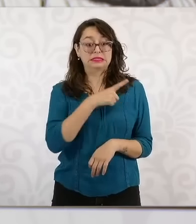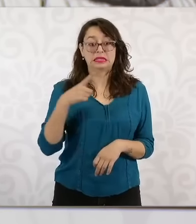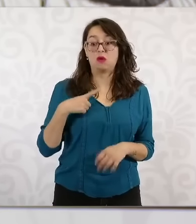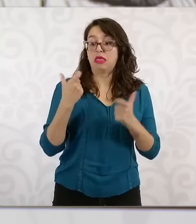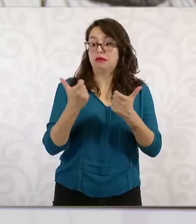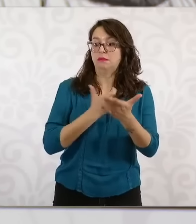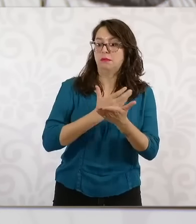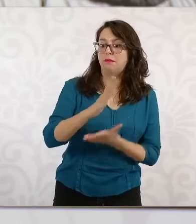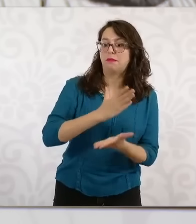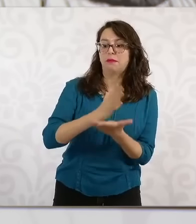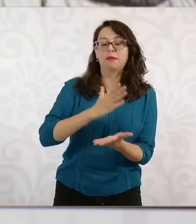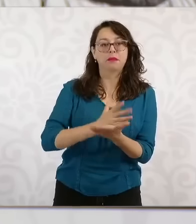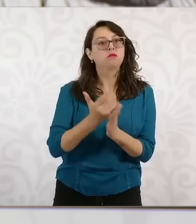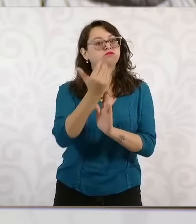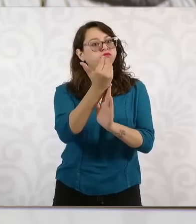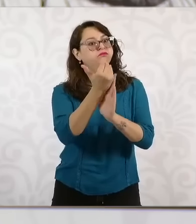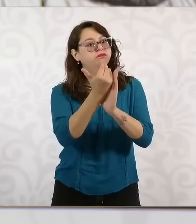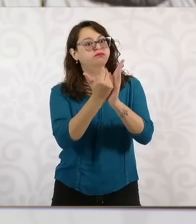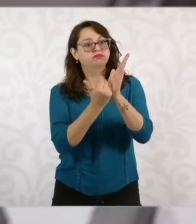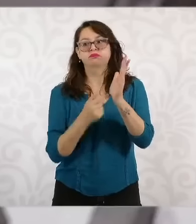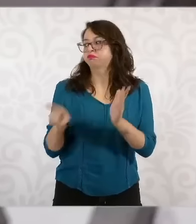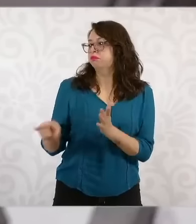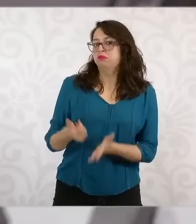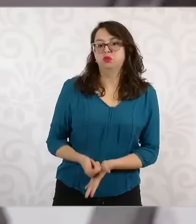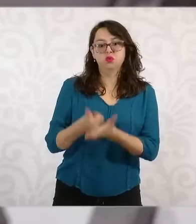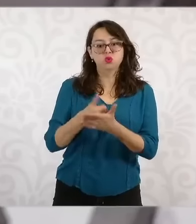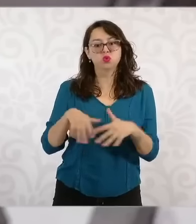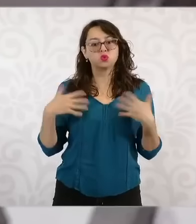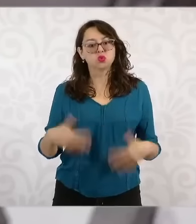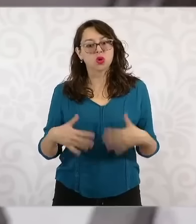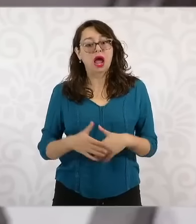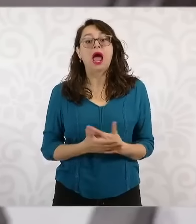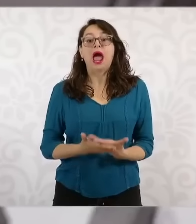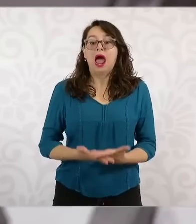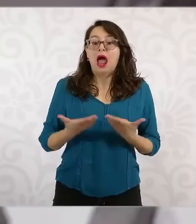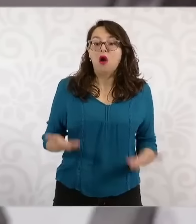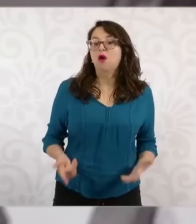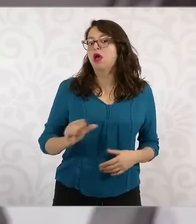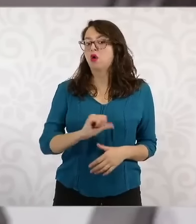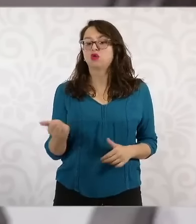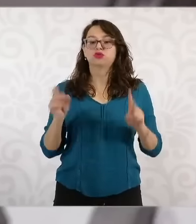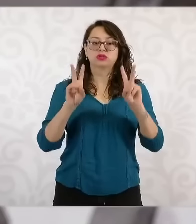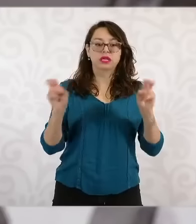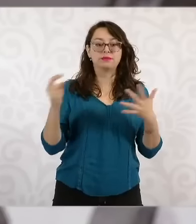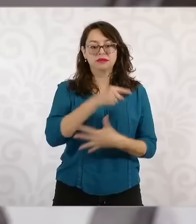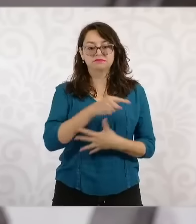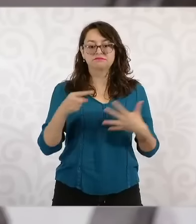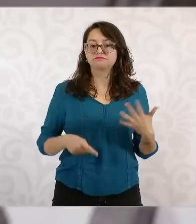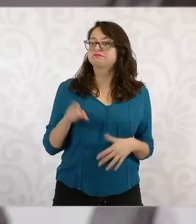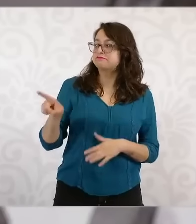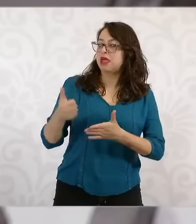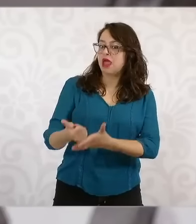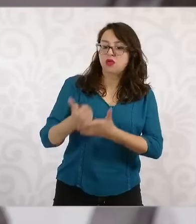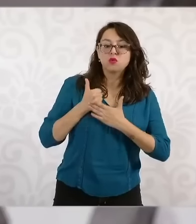está ayudando mucho en varios temas. Uno de ellos es la deuda de muchas mexicanas